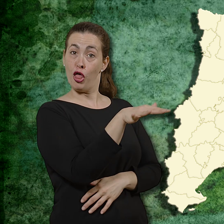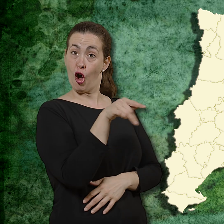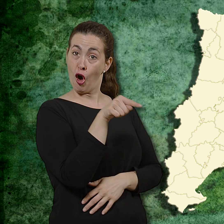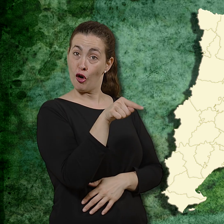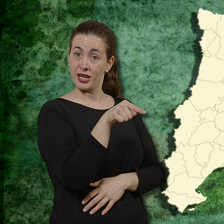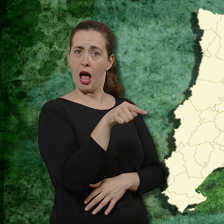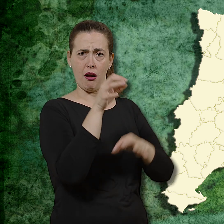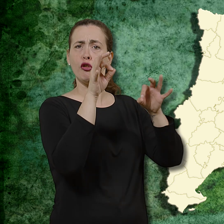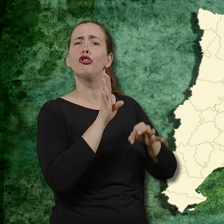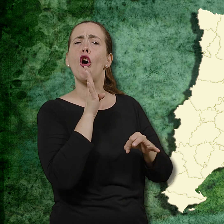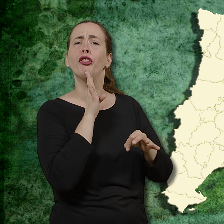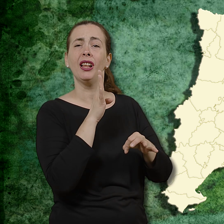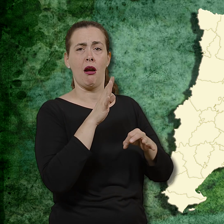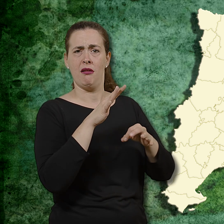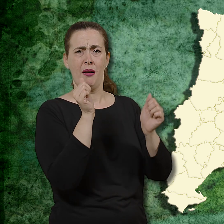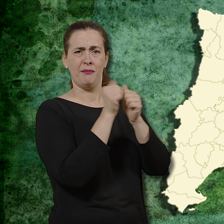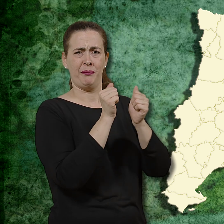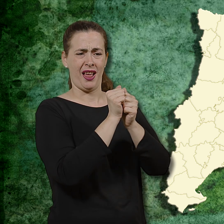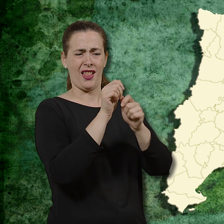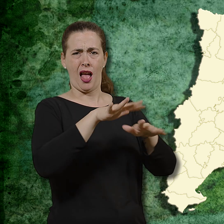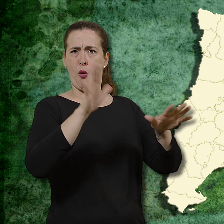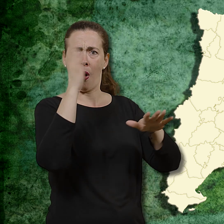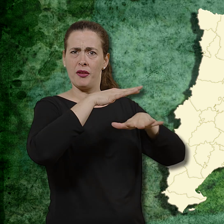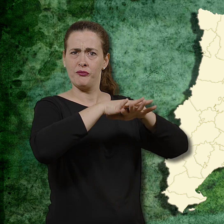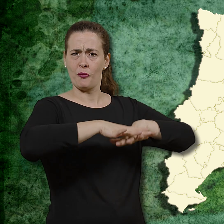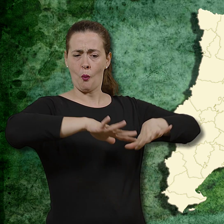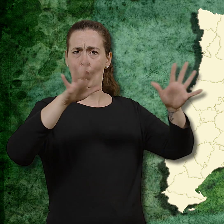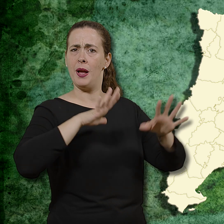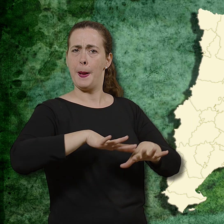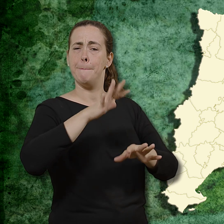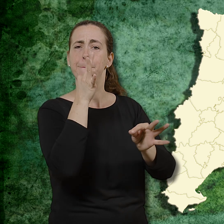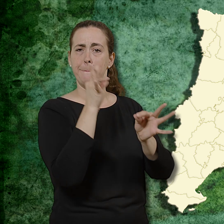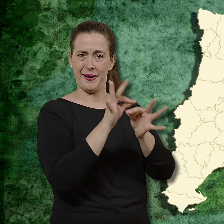La seva localització, enmig de la plana penedesenca,